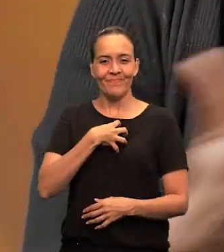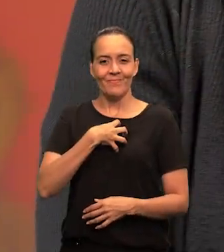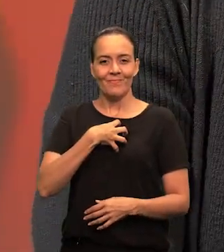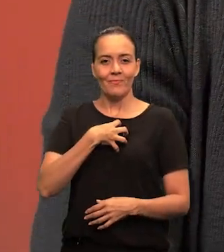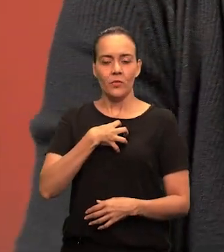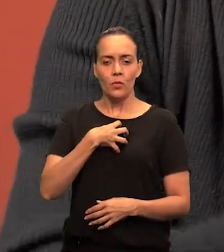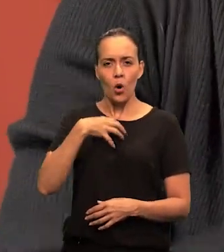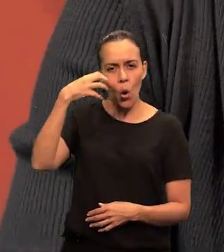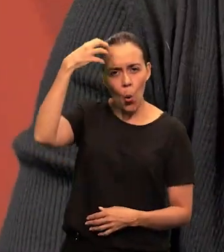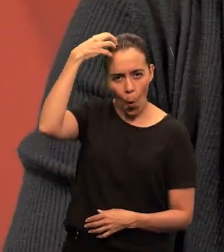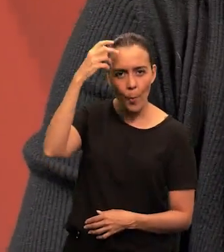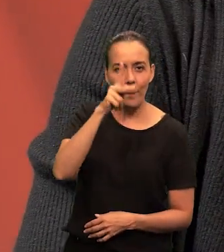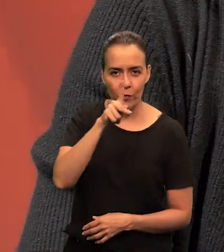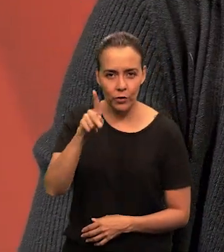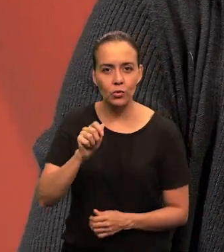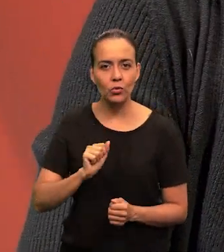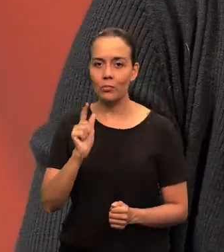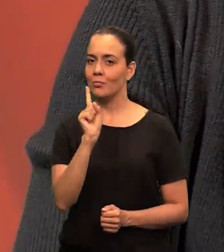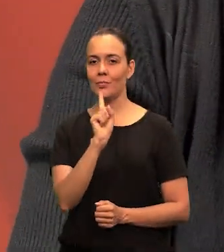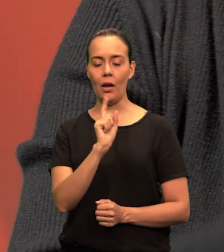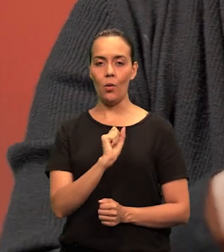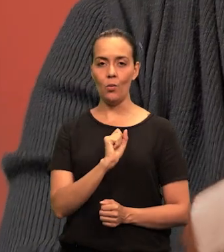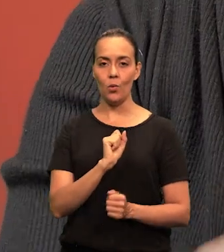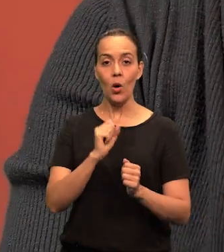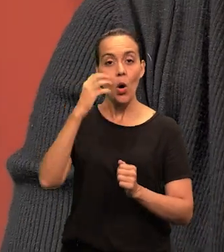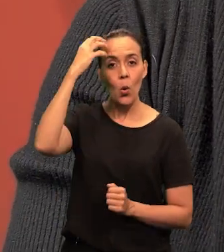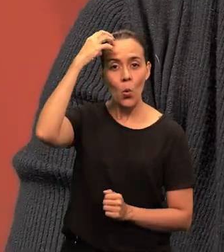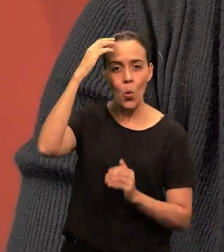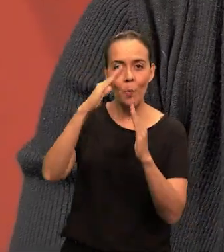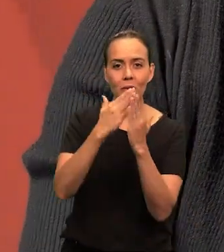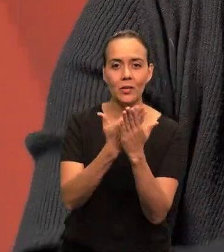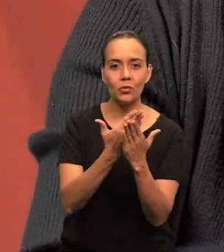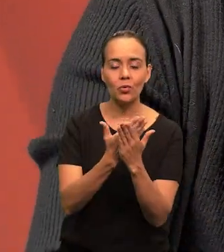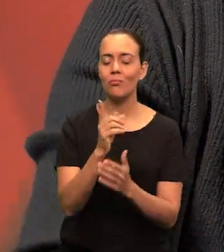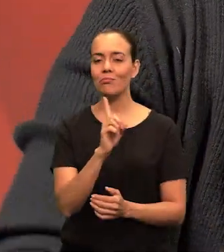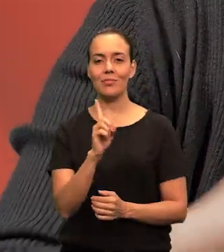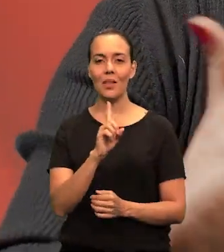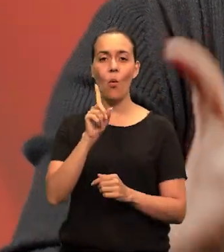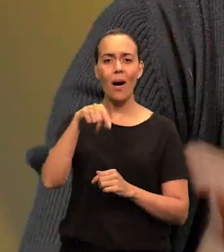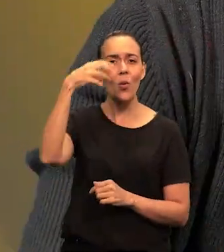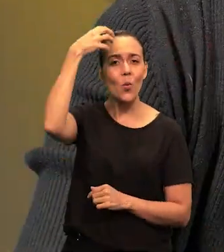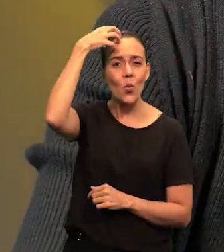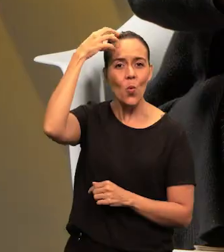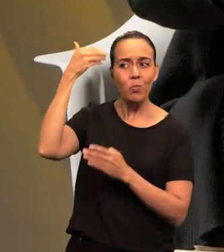Isso não é culpa dos professores. Isso não é culpa da escola. Isso é culpa da história.